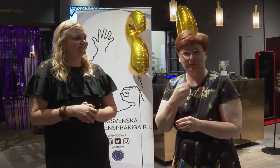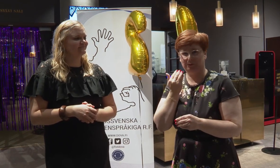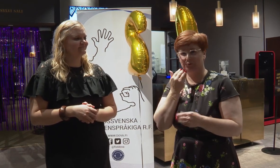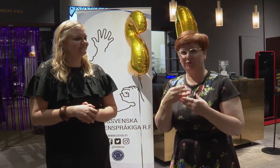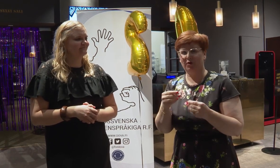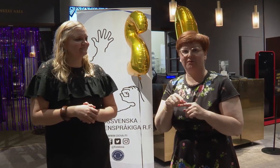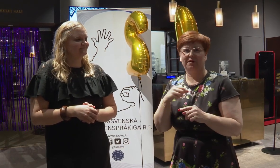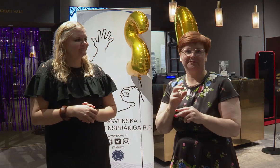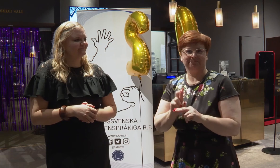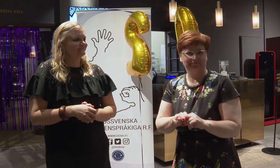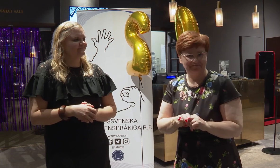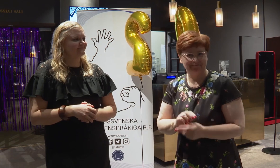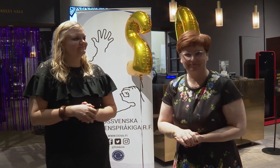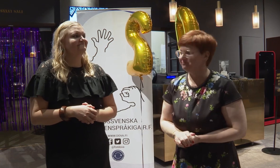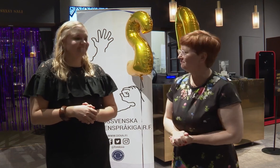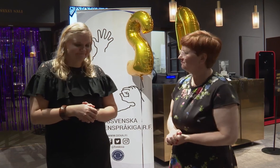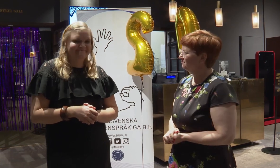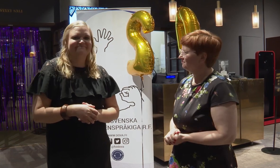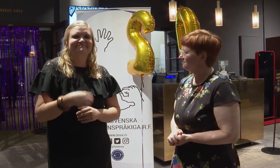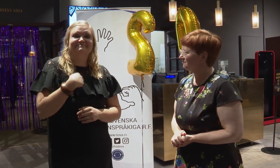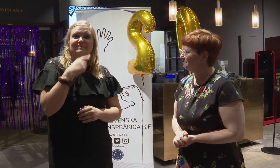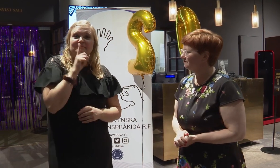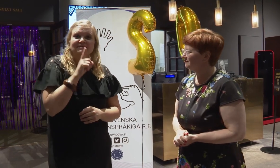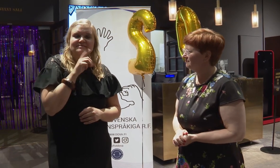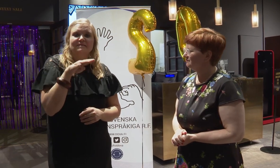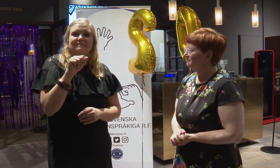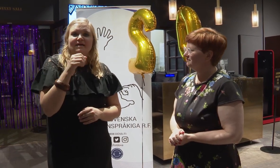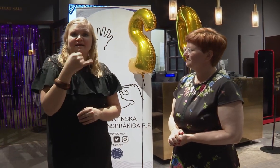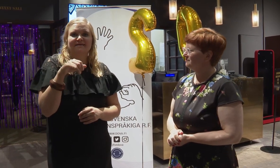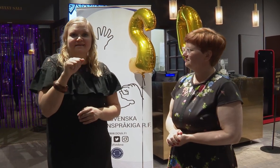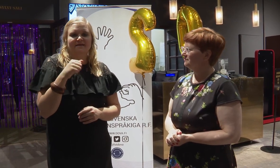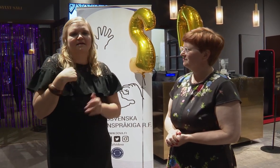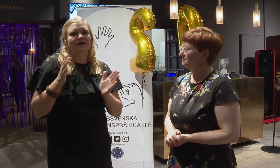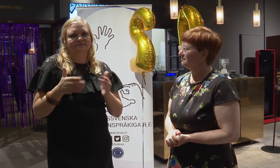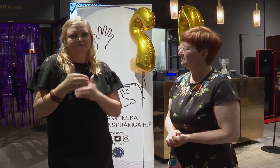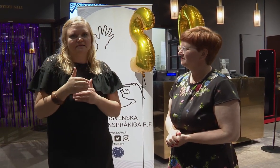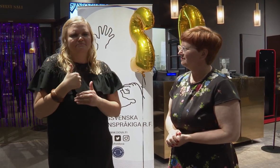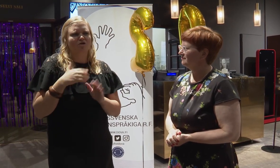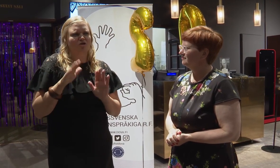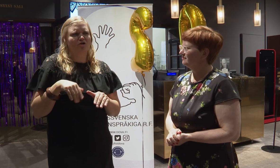tämän vuoden keväästä lähtien. Hei, minä olen Maja ja olen toiminut FST:n varainhoitajana -